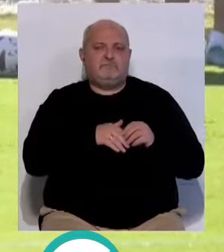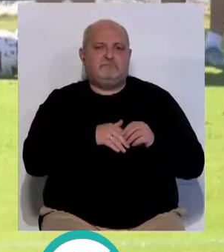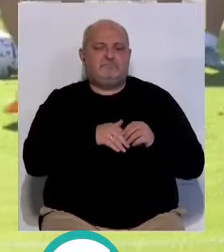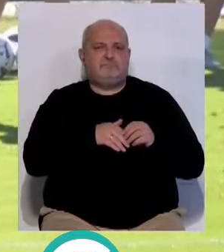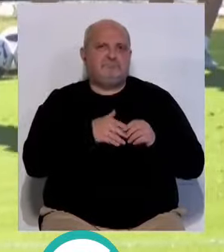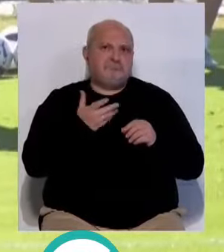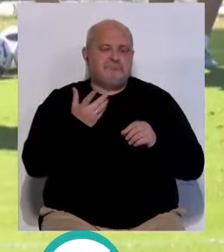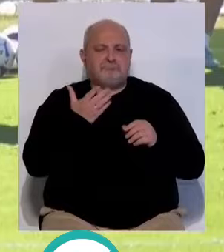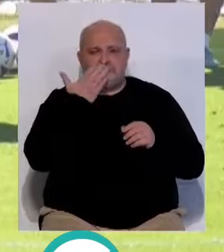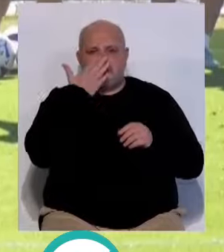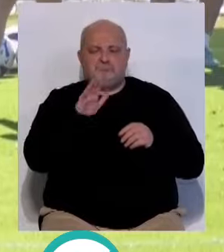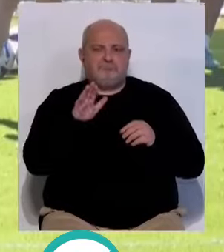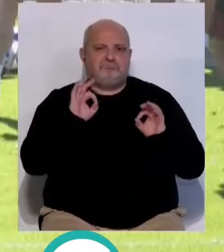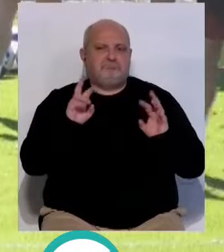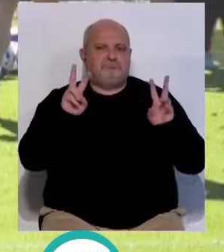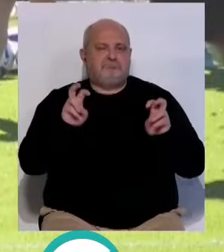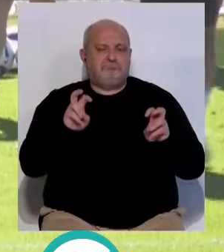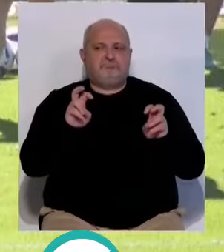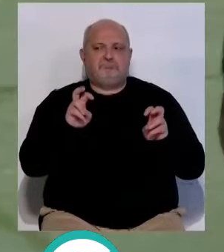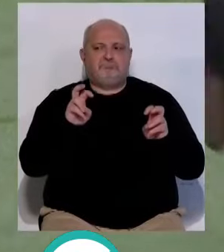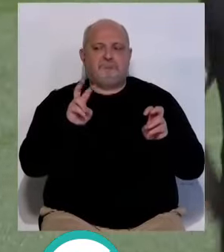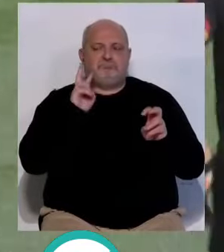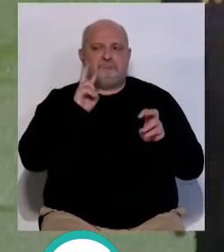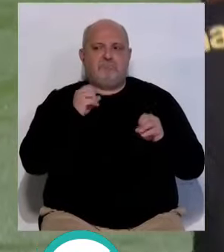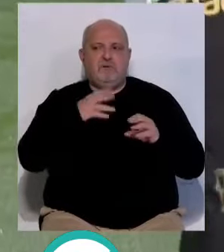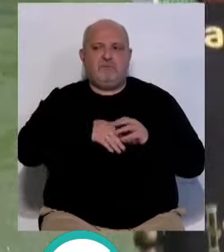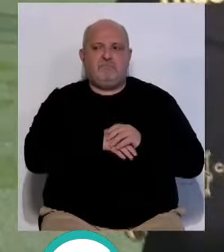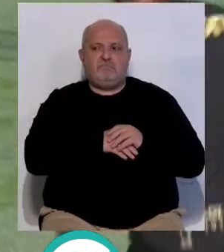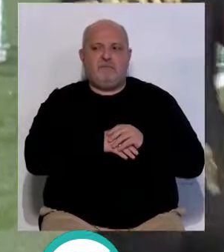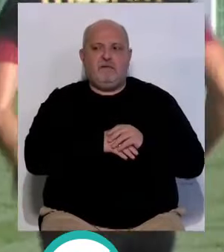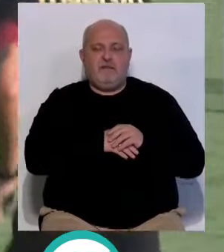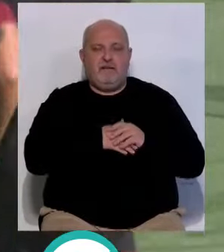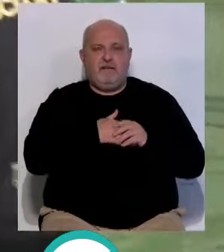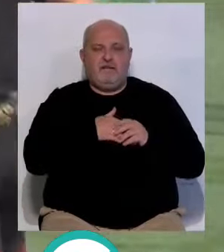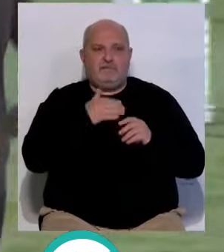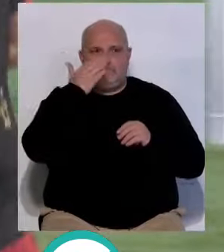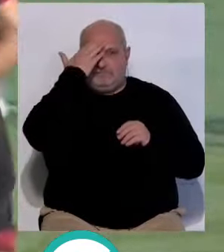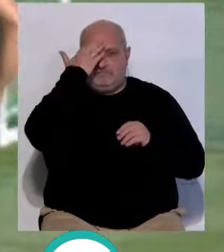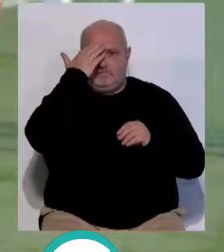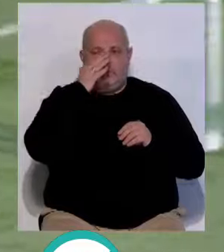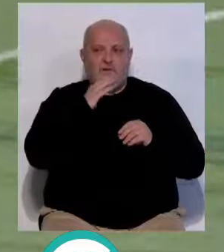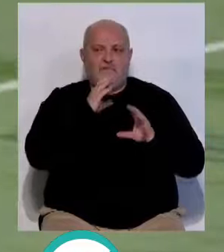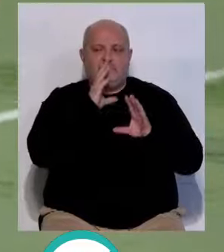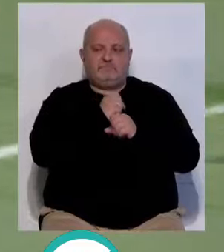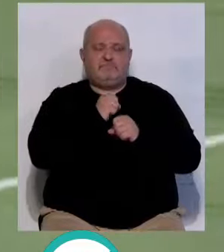buen posicionamiento con que ve que ve bien el fútbol que de cabeza que de cabeza se defiende